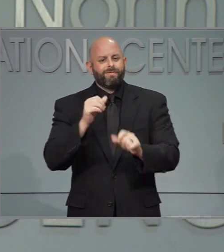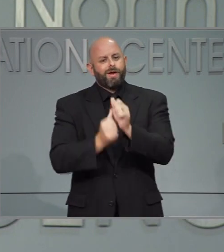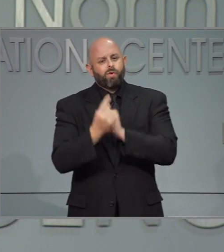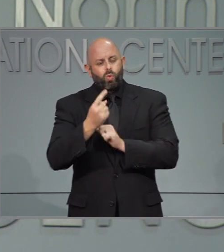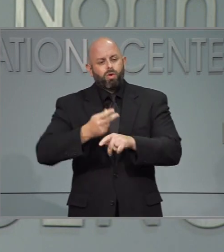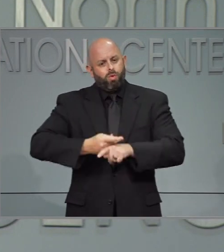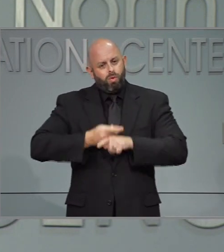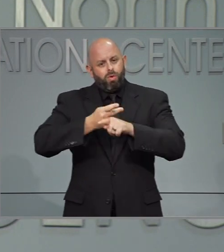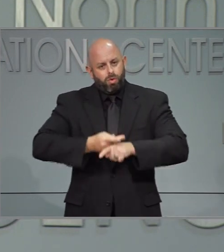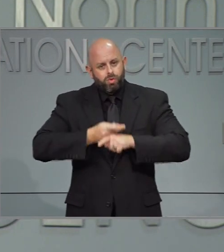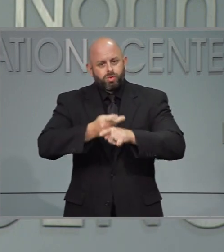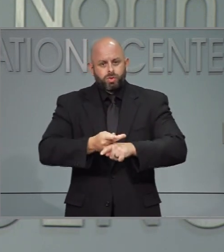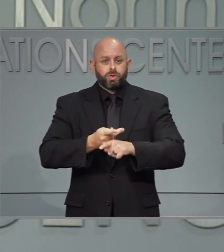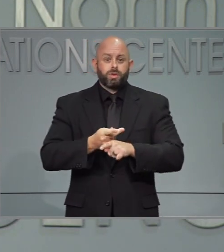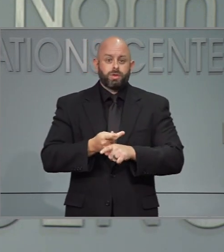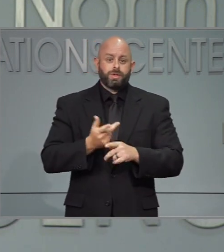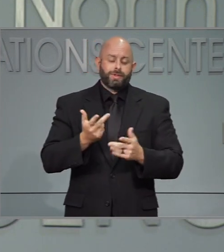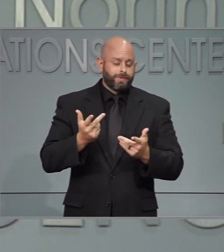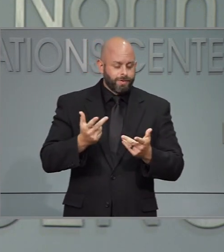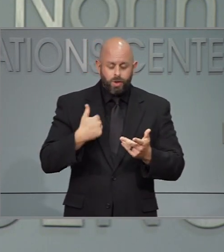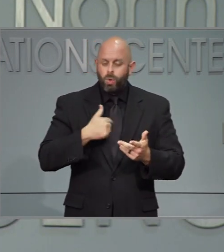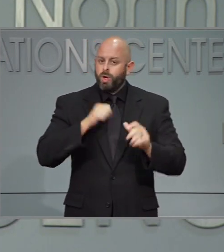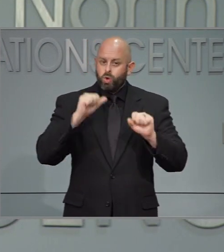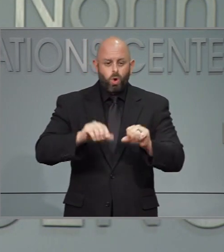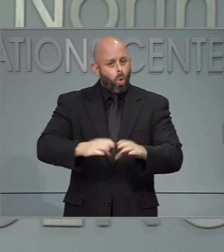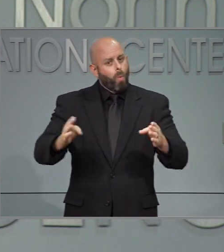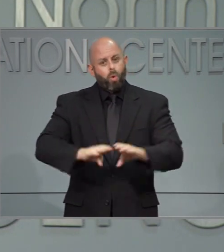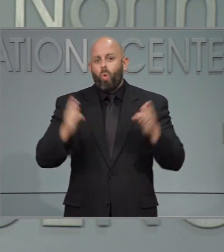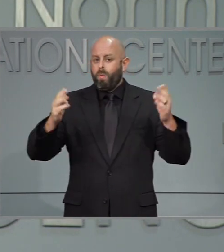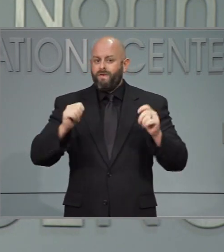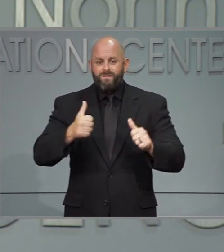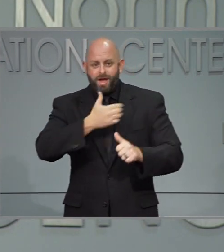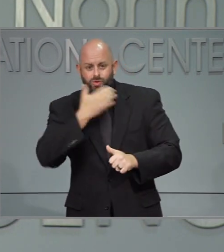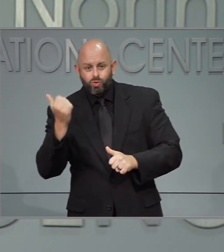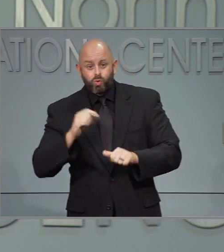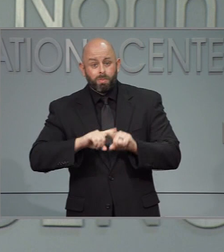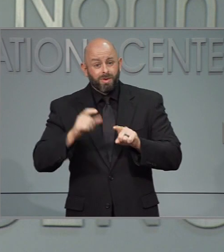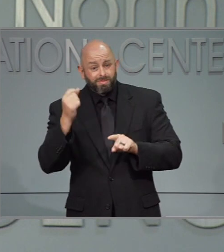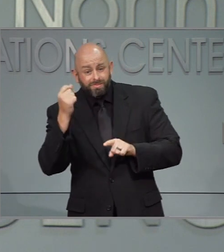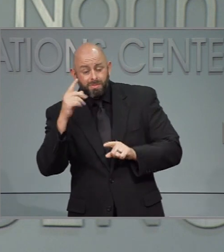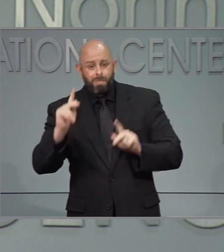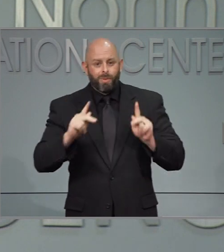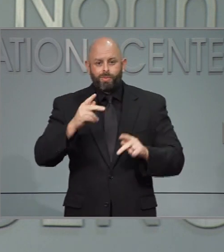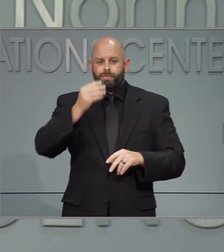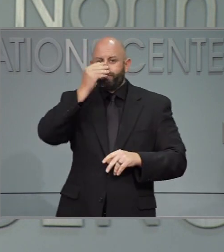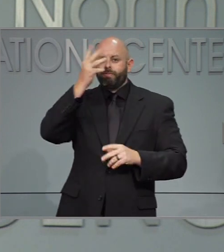prevención. Entonces podríamos avanzar más rápido y va a ser más faci.